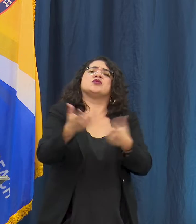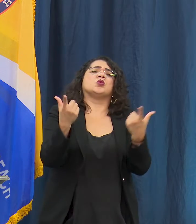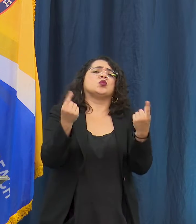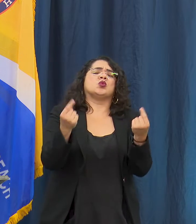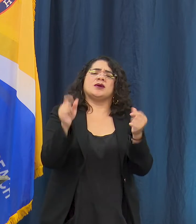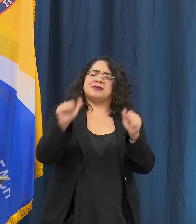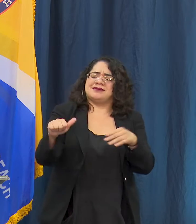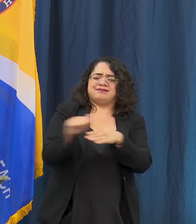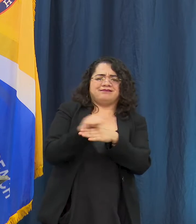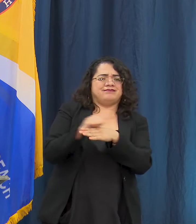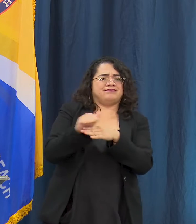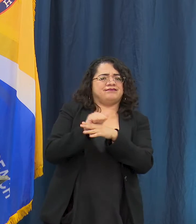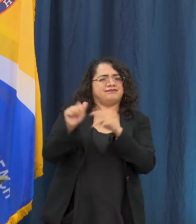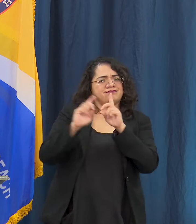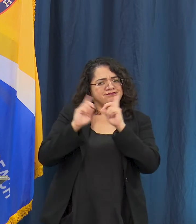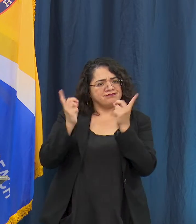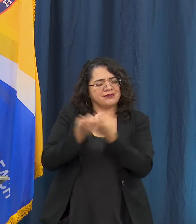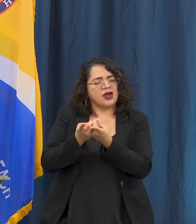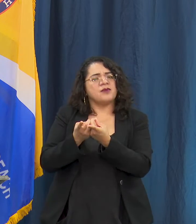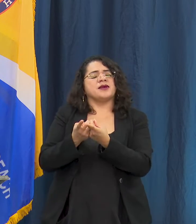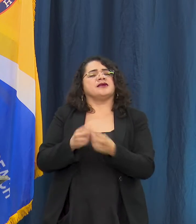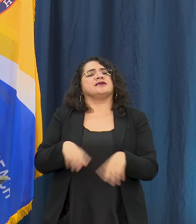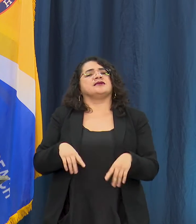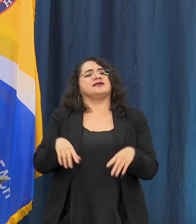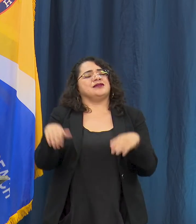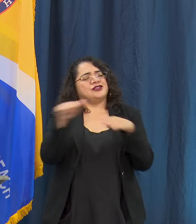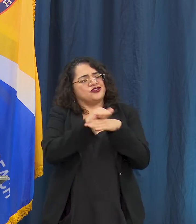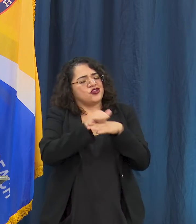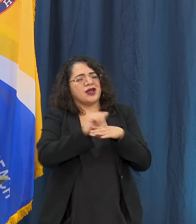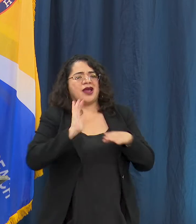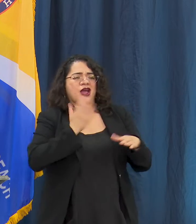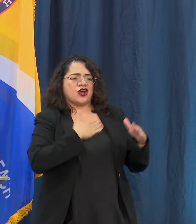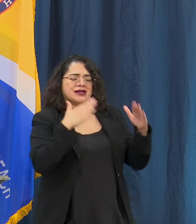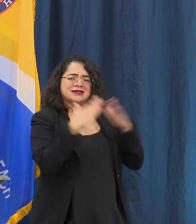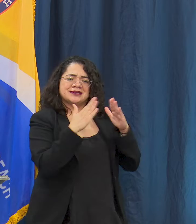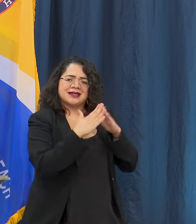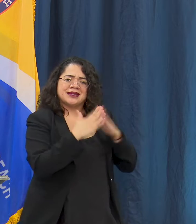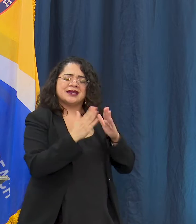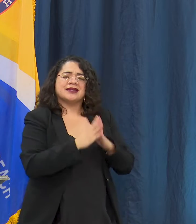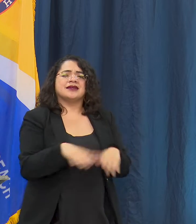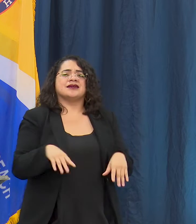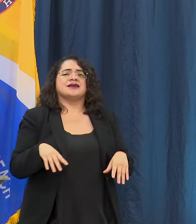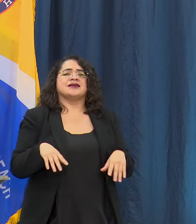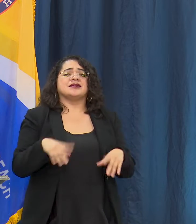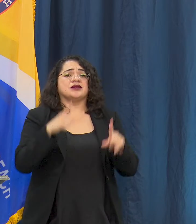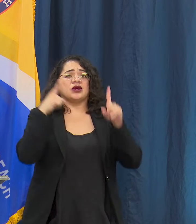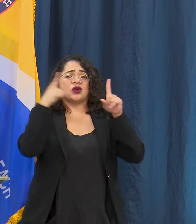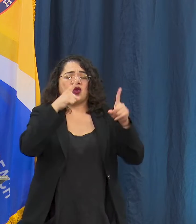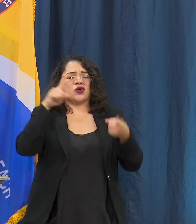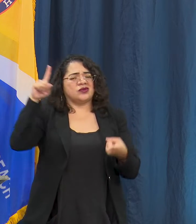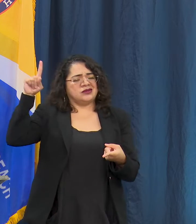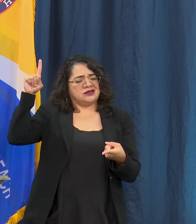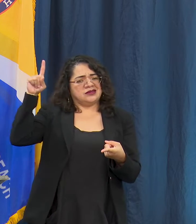policías al departamento de nuestra cidade para practicar menos s.vs contra